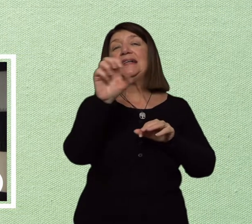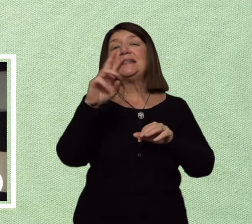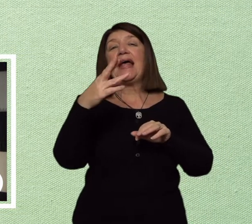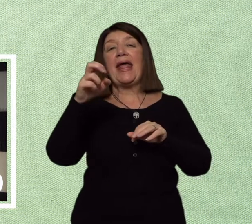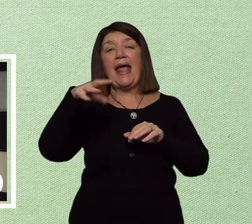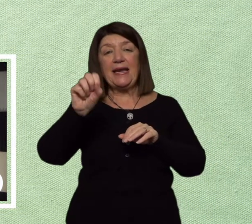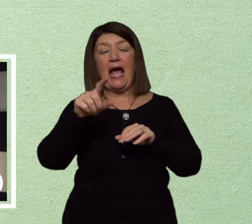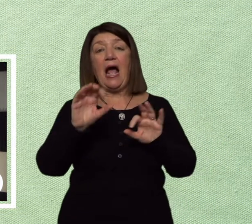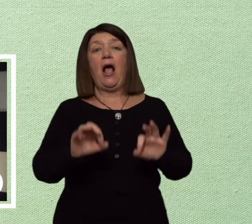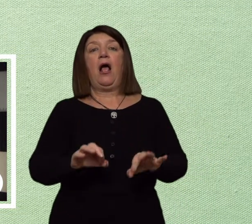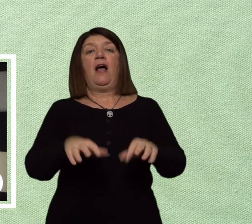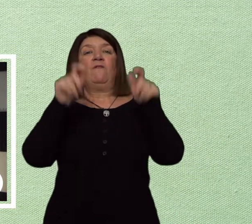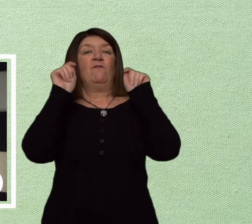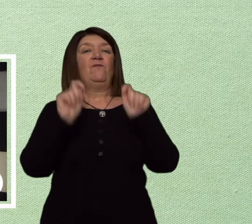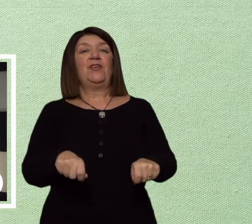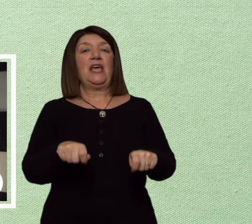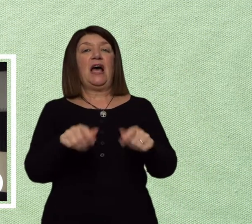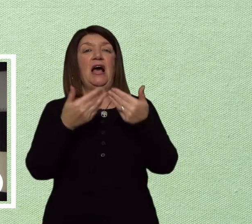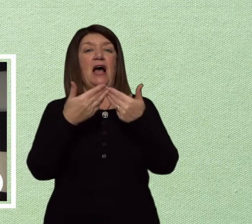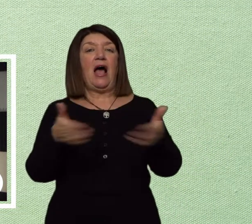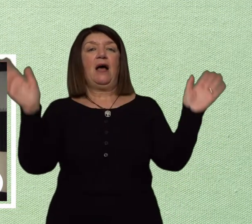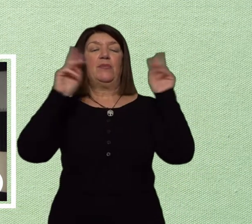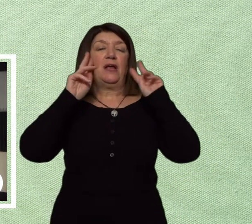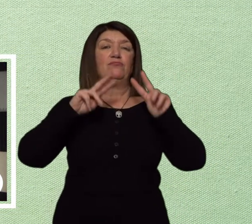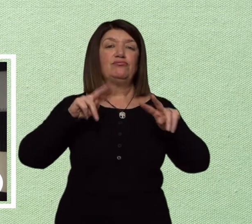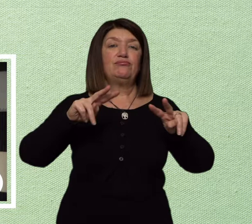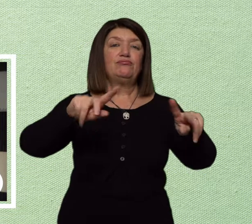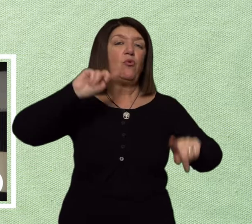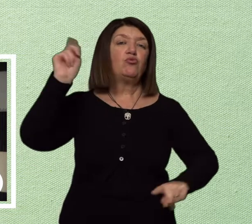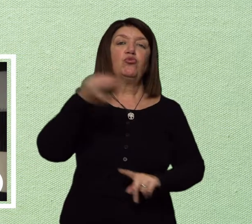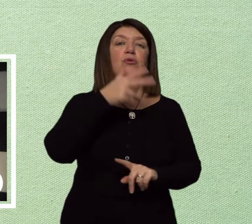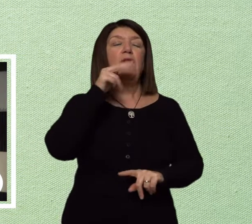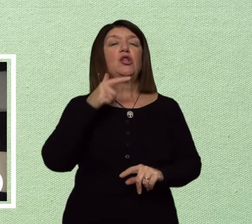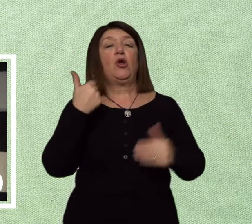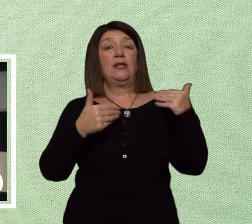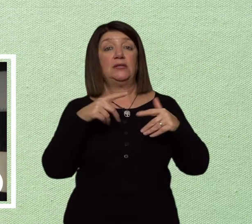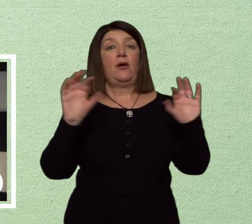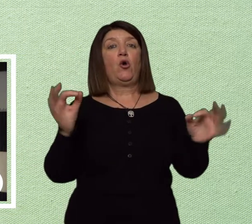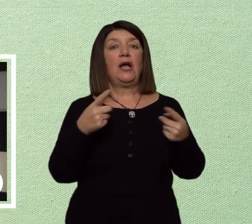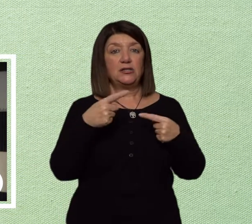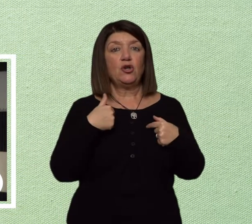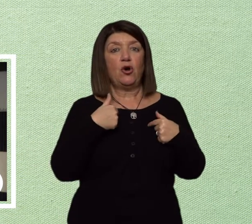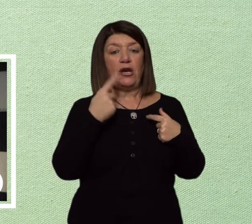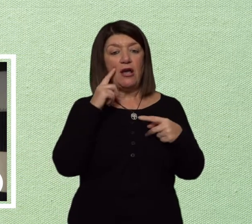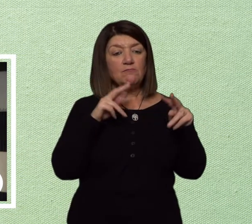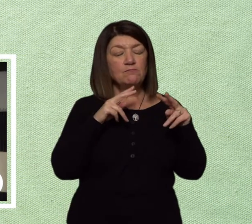screening ci siamo poi domandate quanto anche proprio l'offerta delle cure all'interno dei